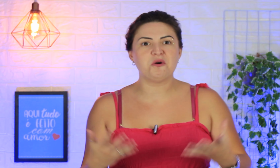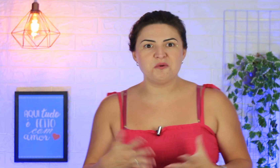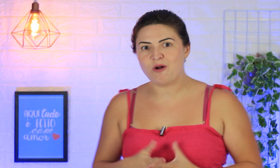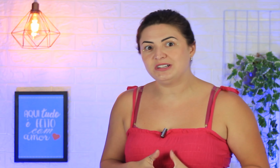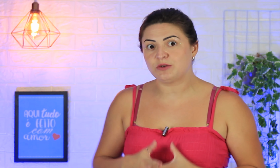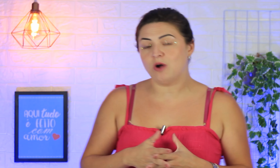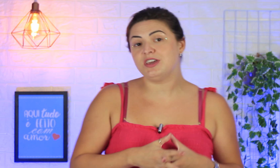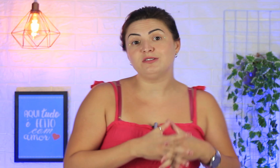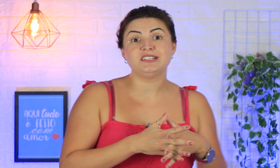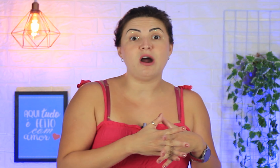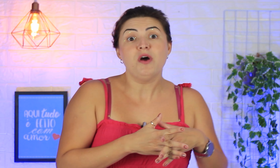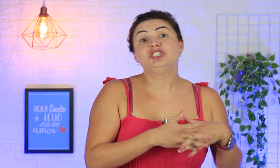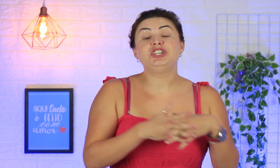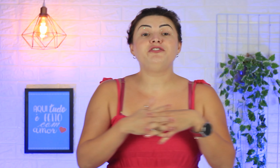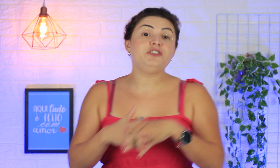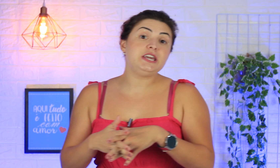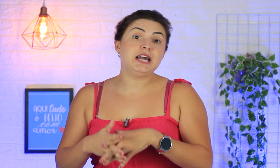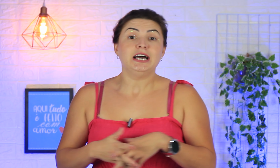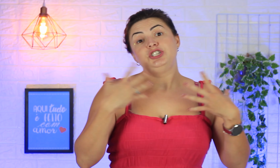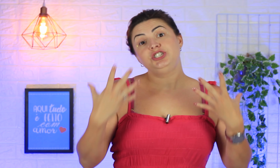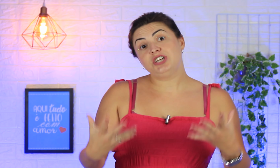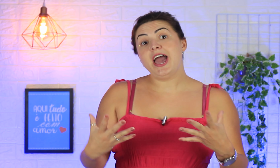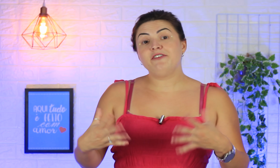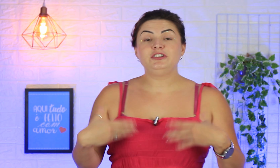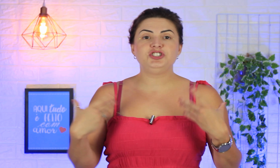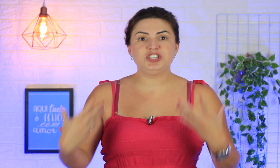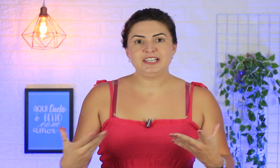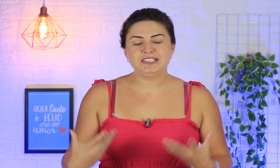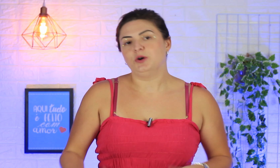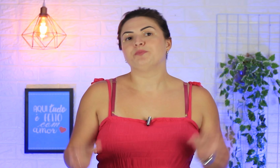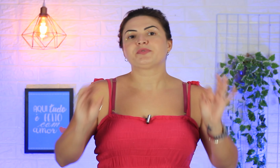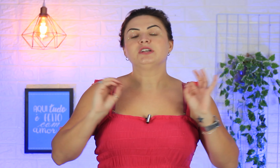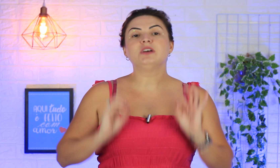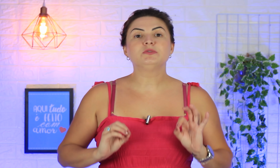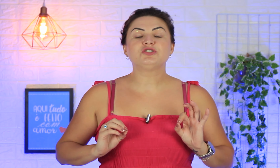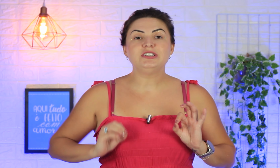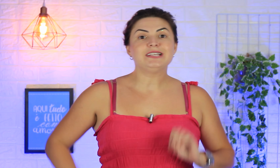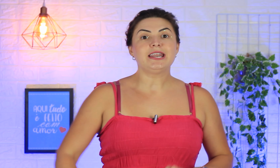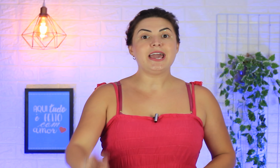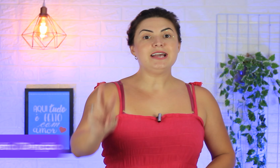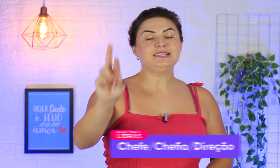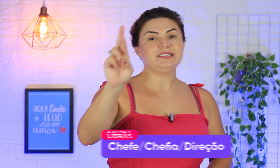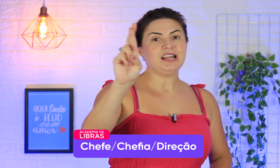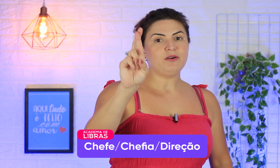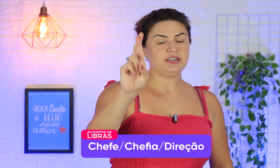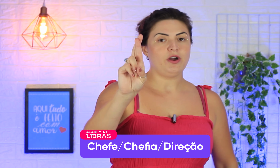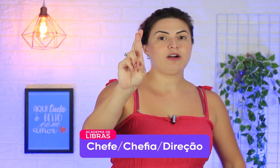alguma coisa qual que é o sinal de chefia de chefe de direção nós vamos utilizar esse sinal aqui ó é